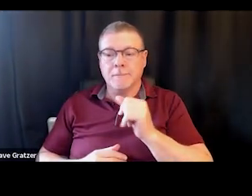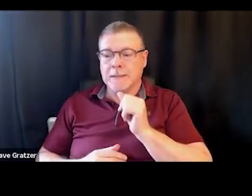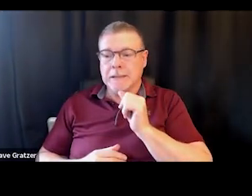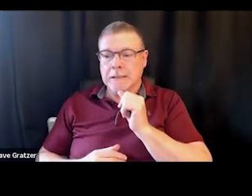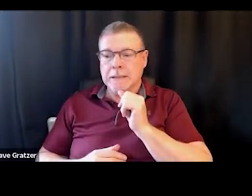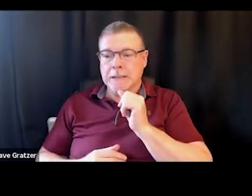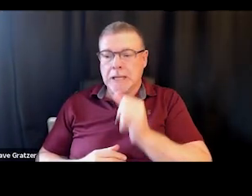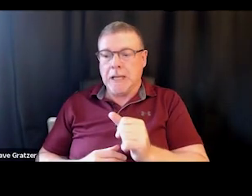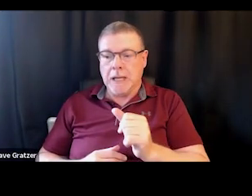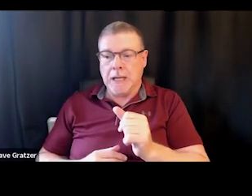No vivir más.